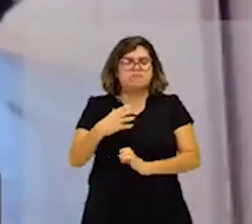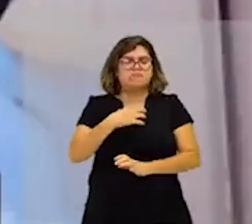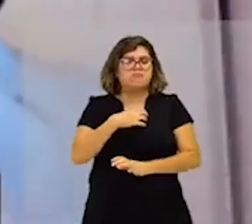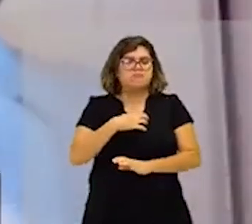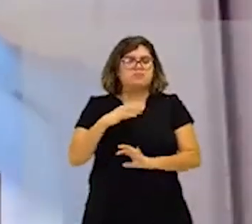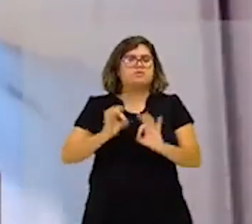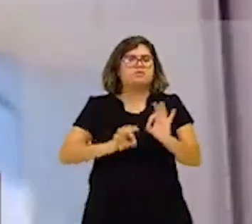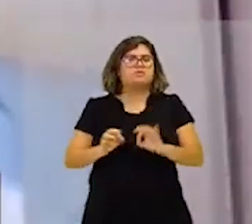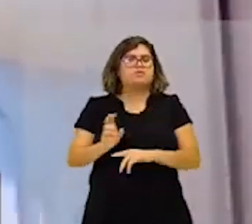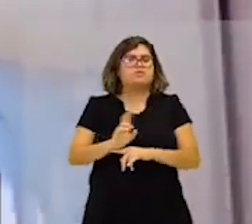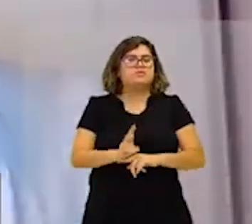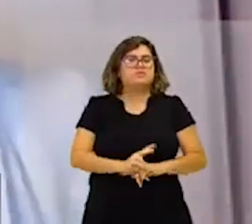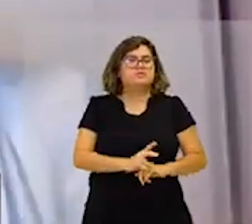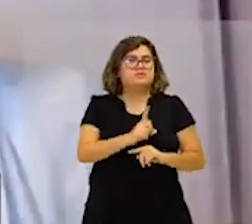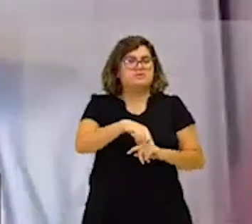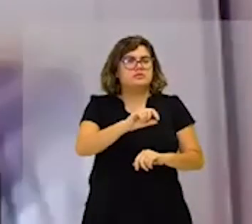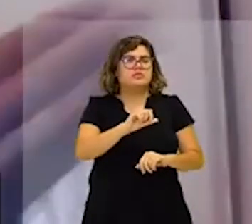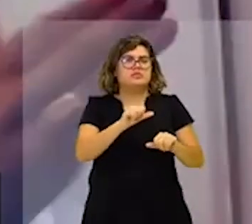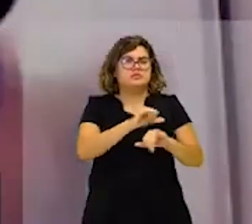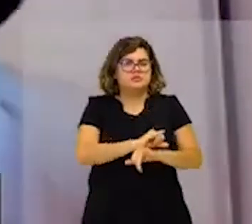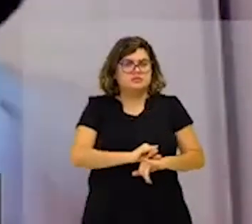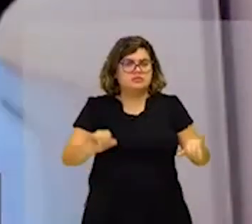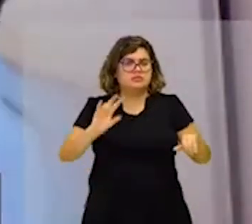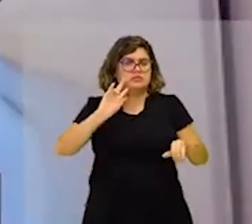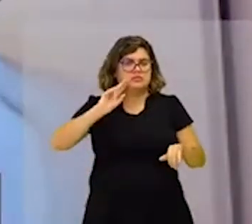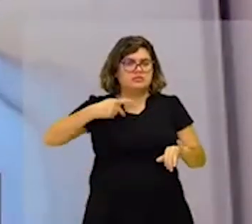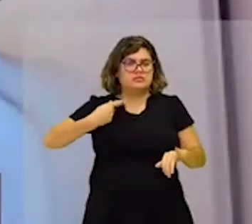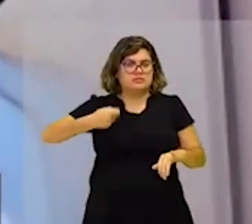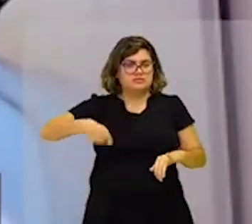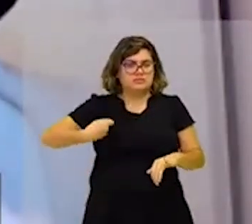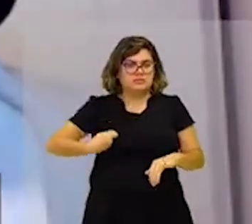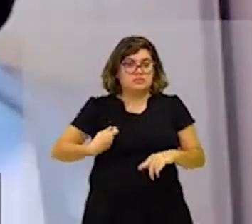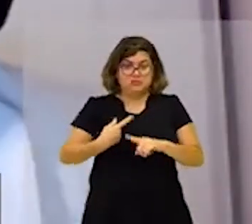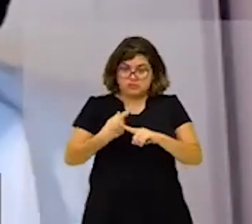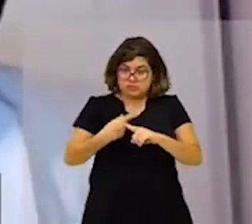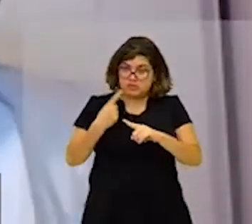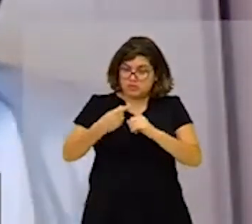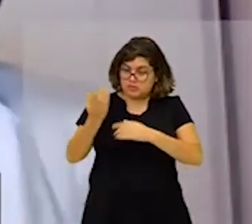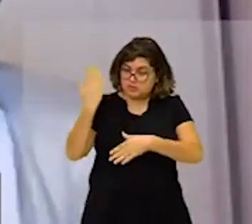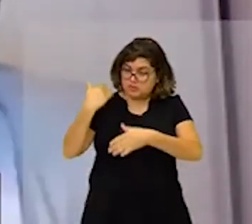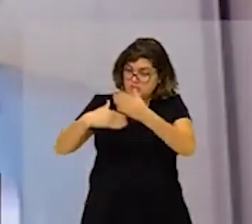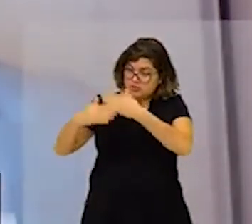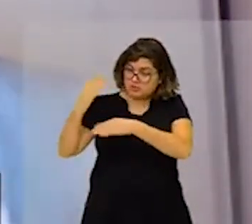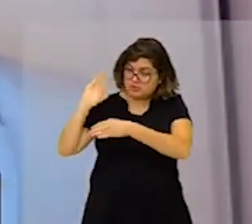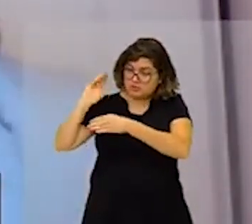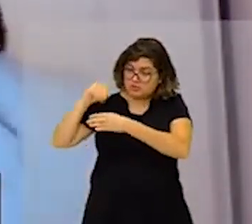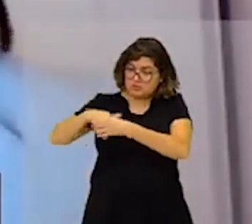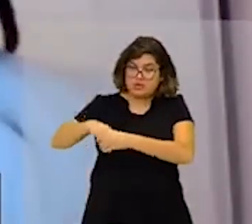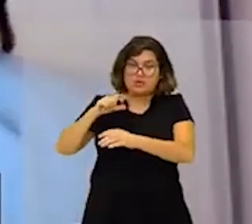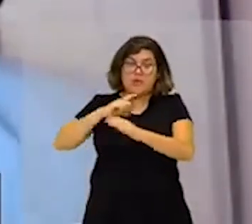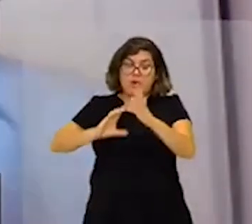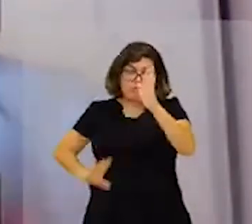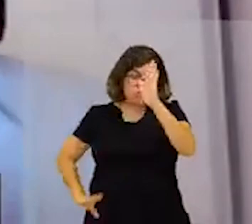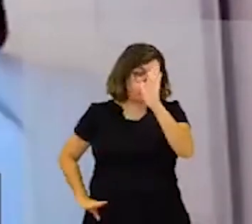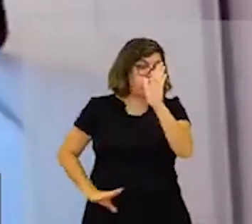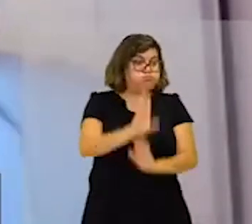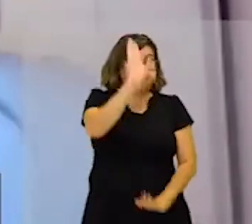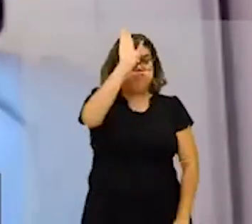dessas algo decorações porque a eleição passada houve uma aumenta bruta assustador da quantidade